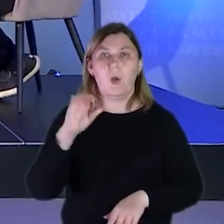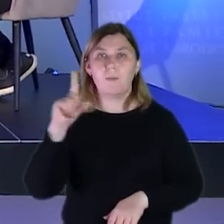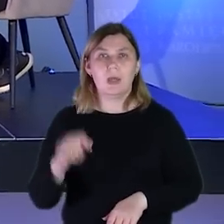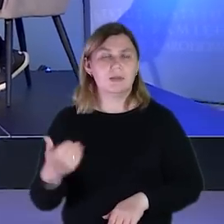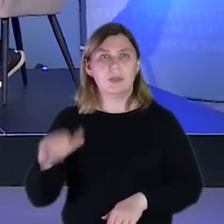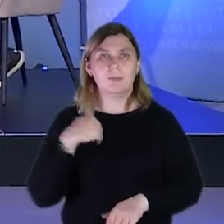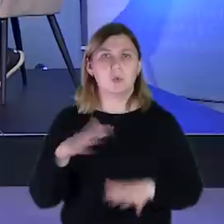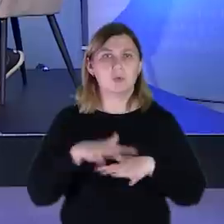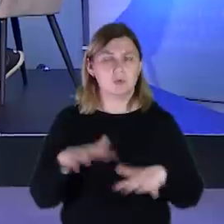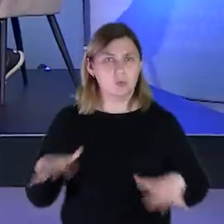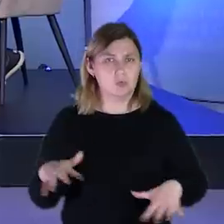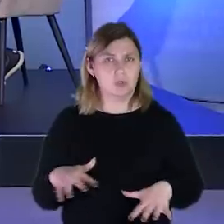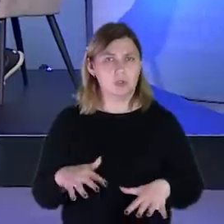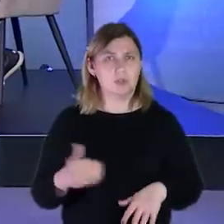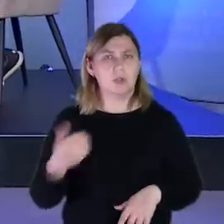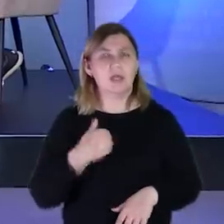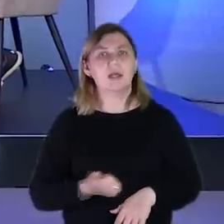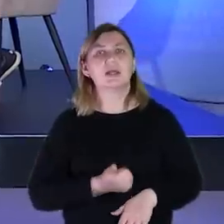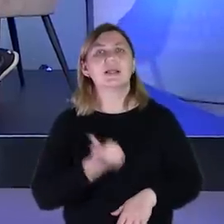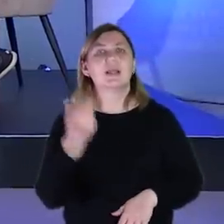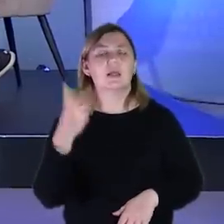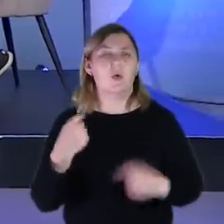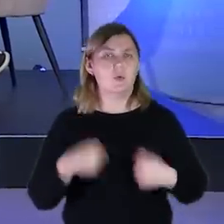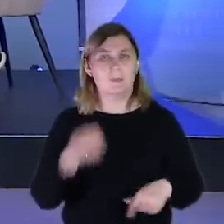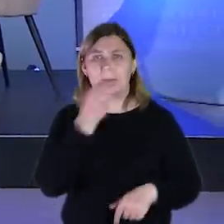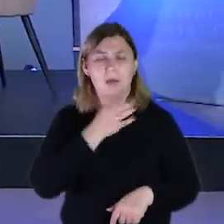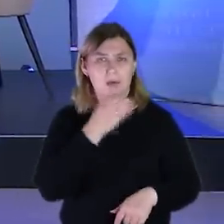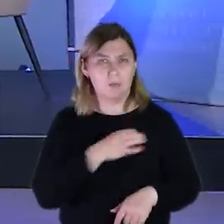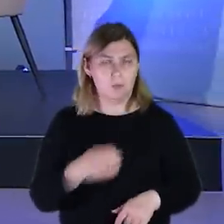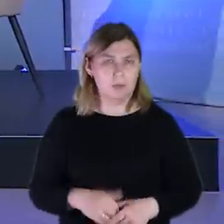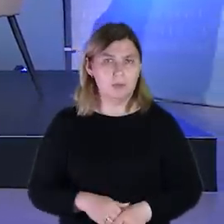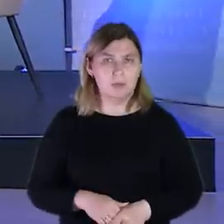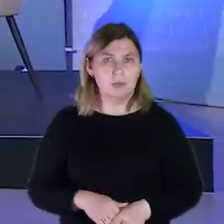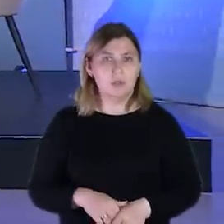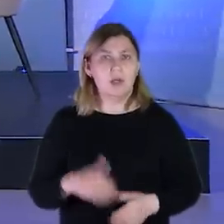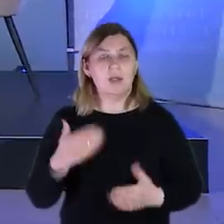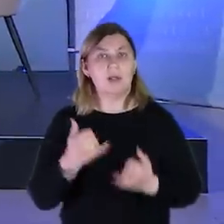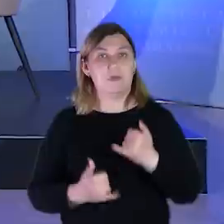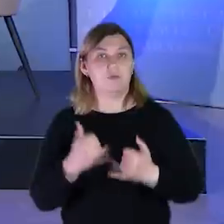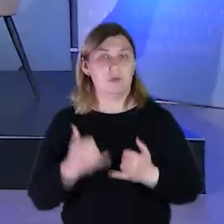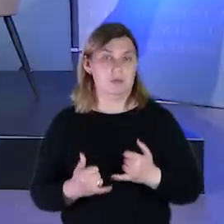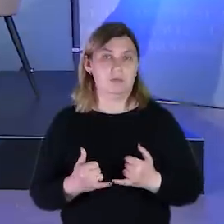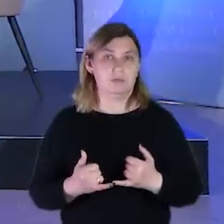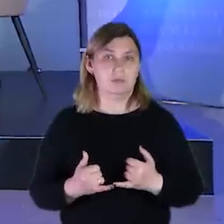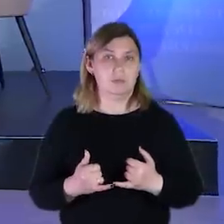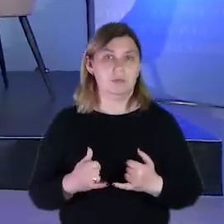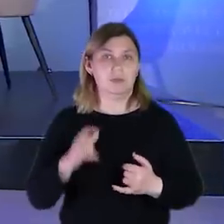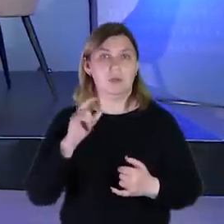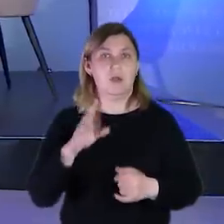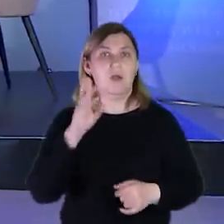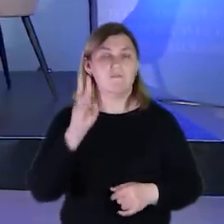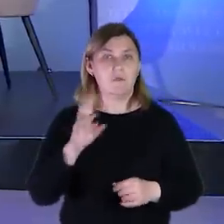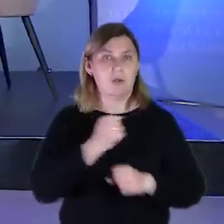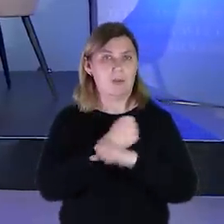jakaś ogromna. To było kilkanaście, kilka osób. Więc na wypadek tzw. "W", czyli wybuchu wojny,